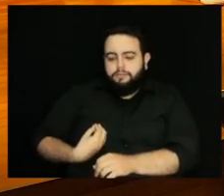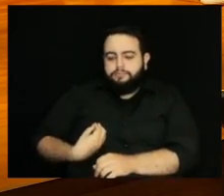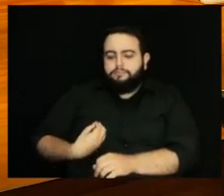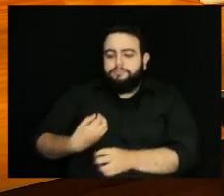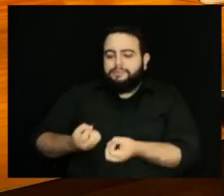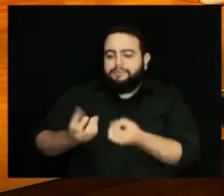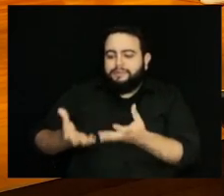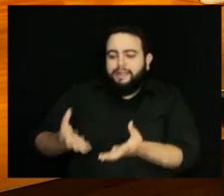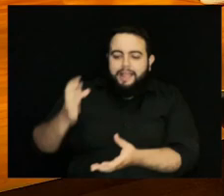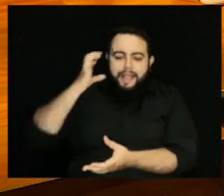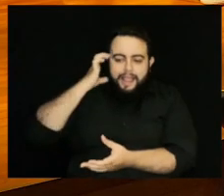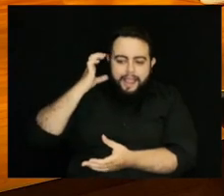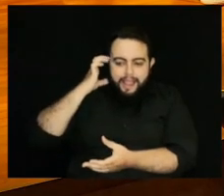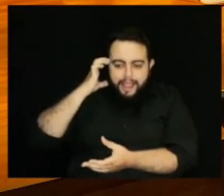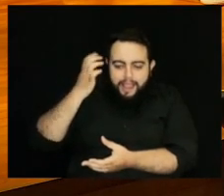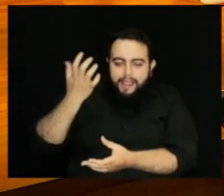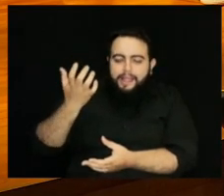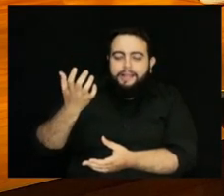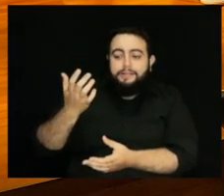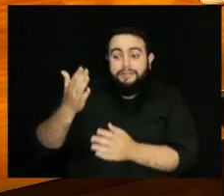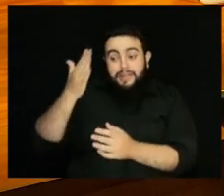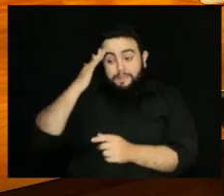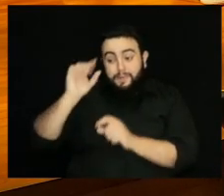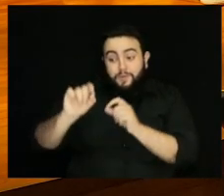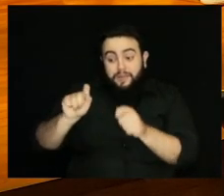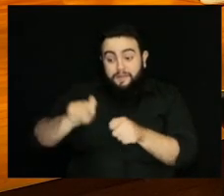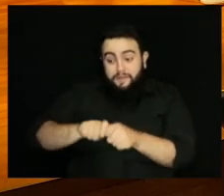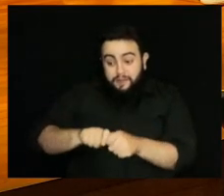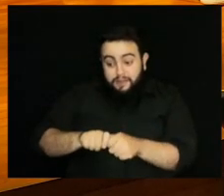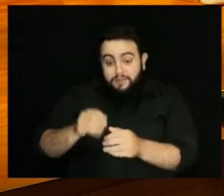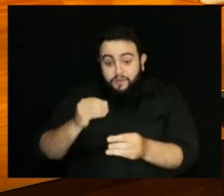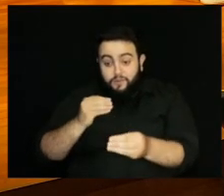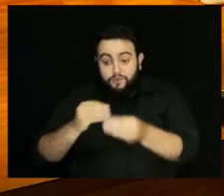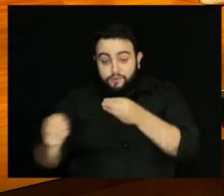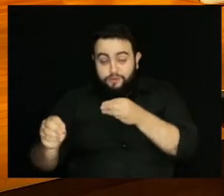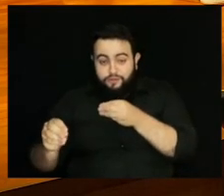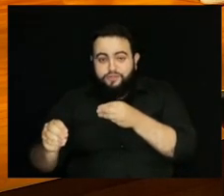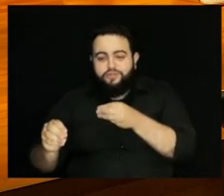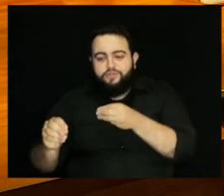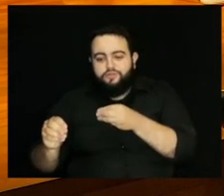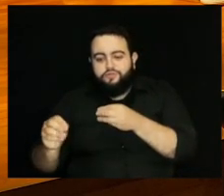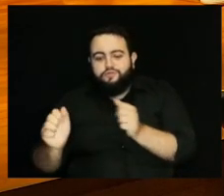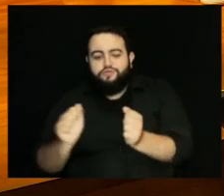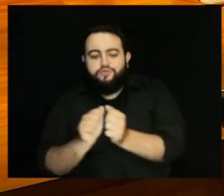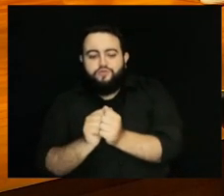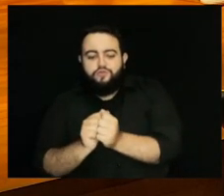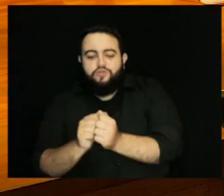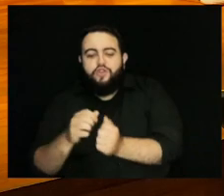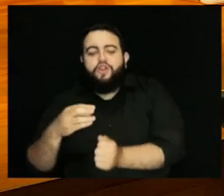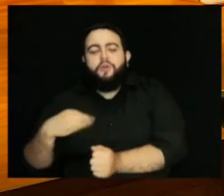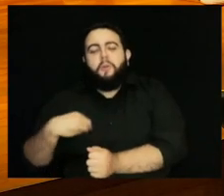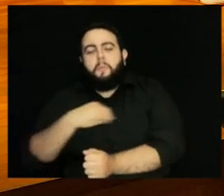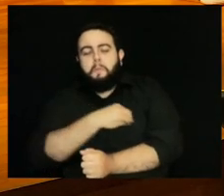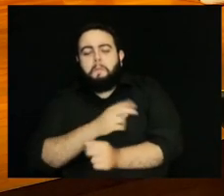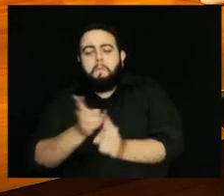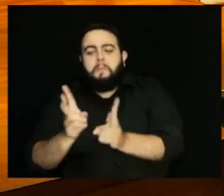em vez de candiero, e sabe o que que ela fez? Ela fugiu com um doutor que eu mesmo chamei e paguei